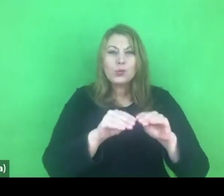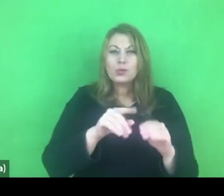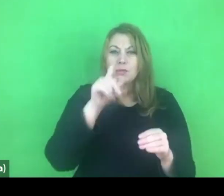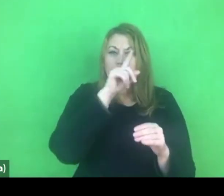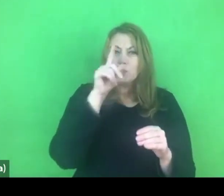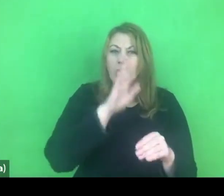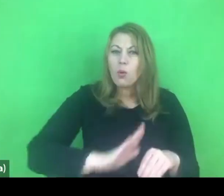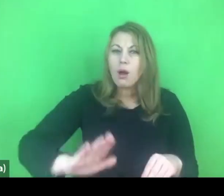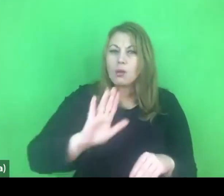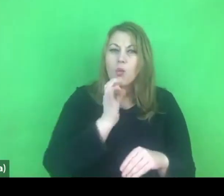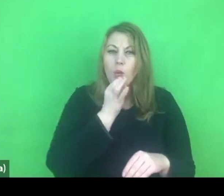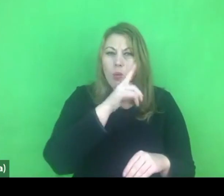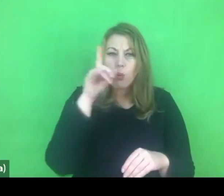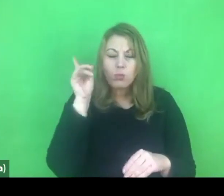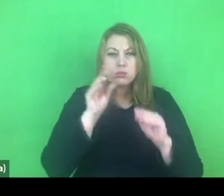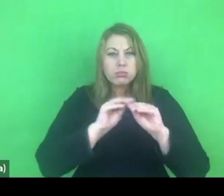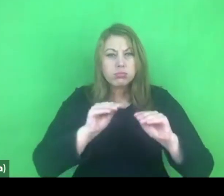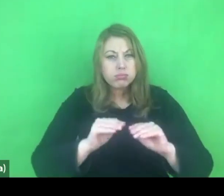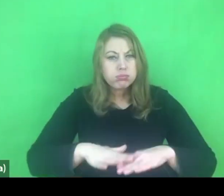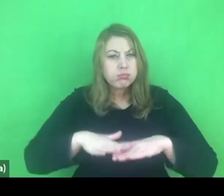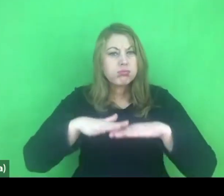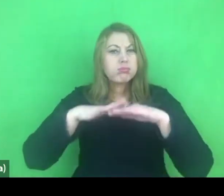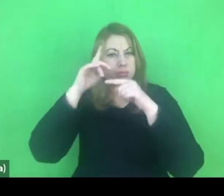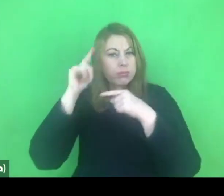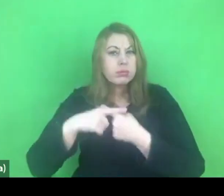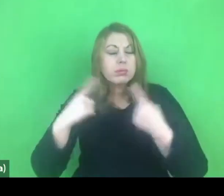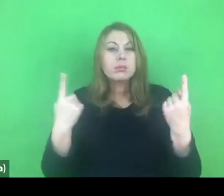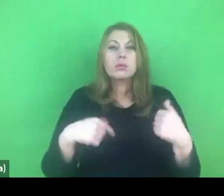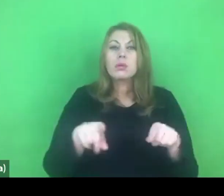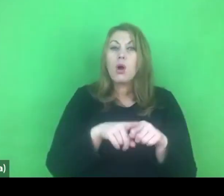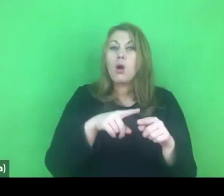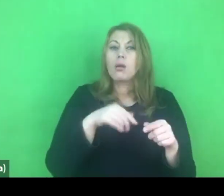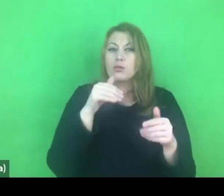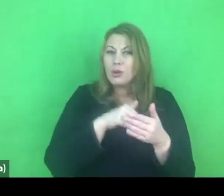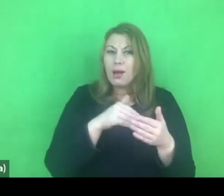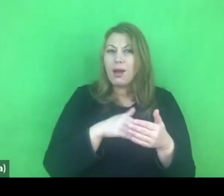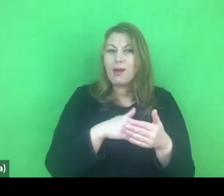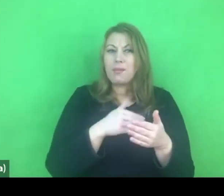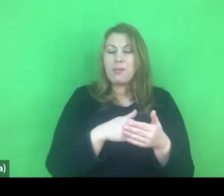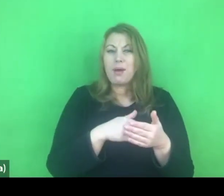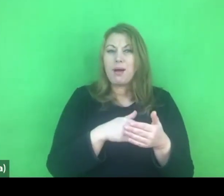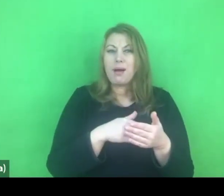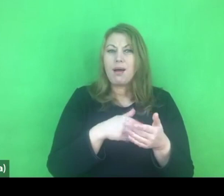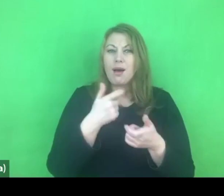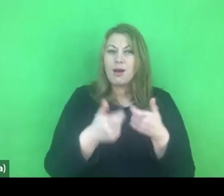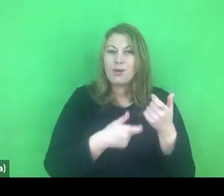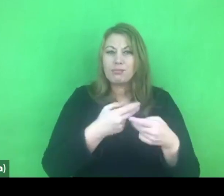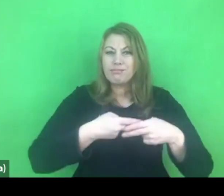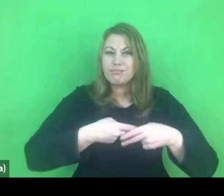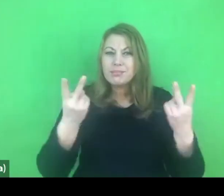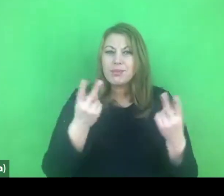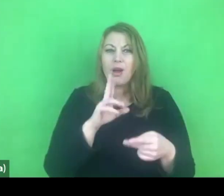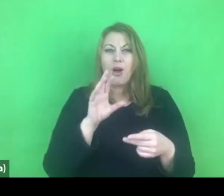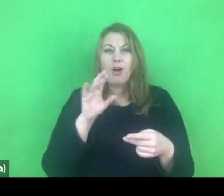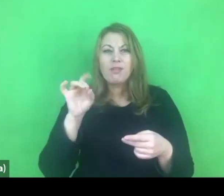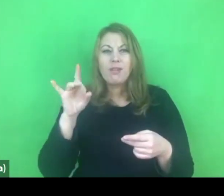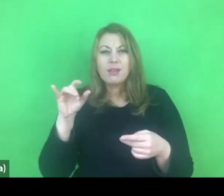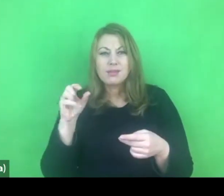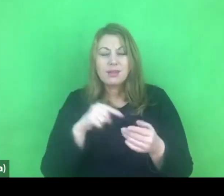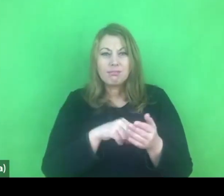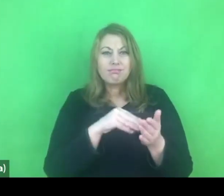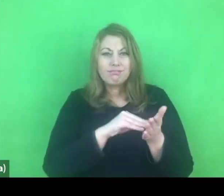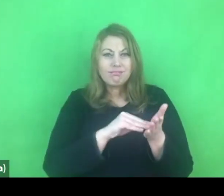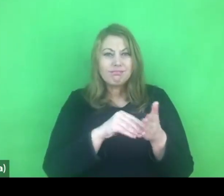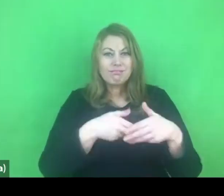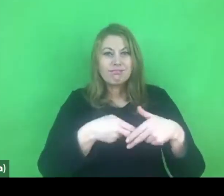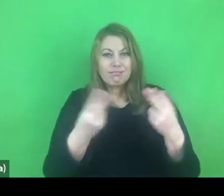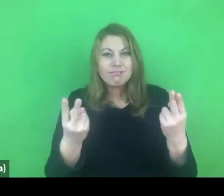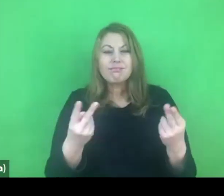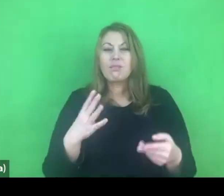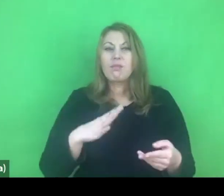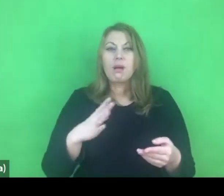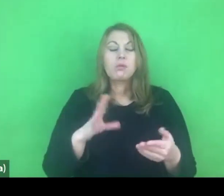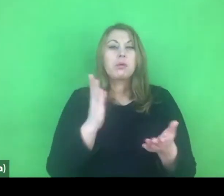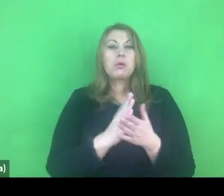czyli żeby korzystać z konwencji w sposób szerszy niż tylko oparty na rozumieniu, że konwencja mówi tylko o przeciwdziałaniu przemocy.